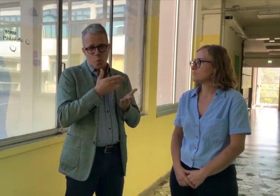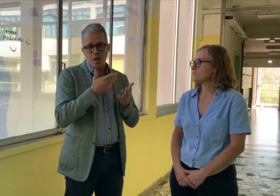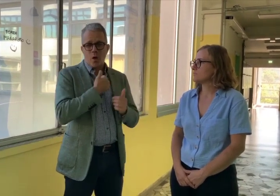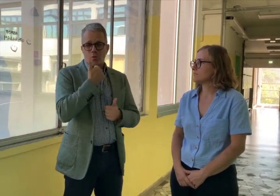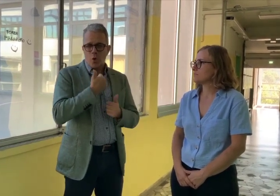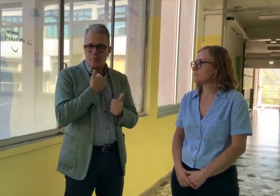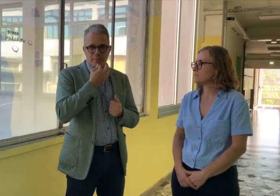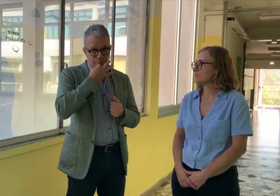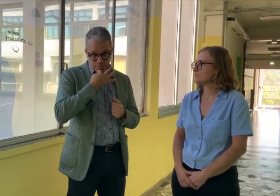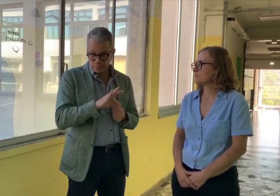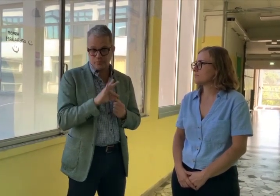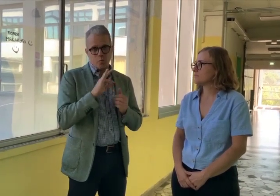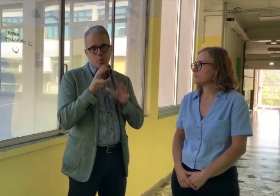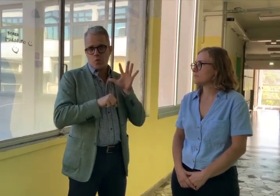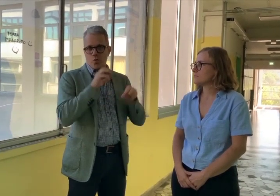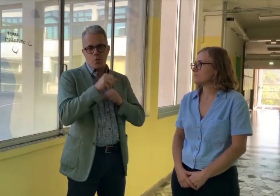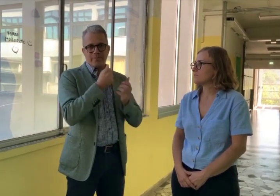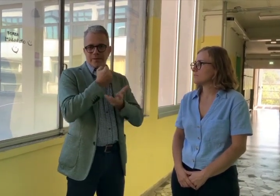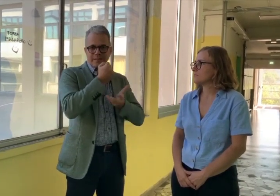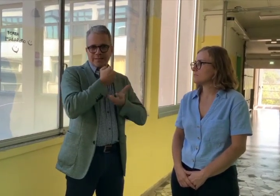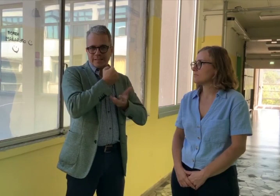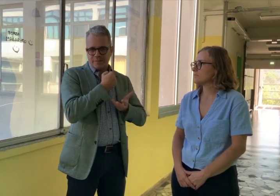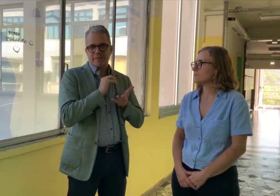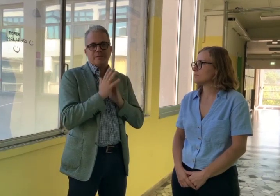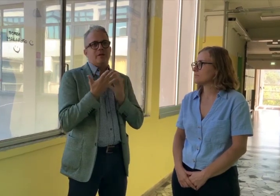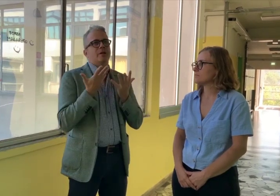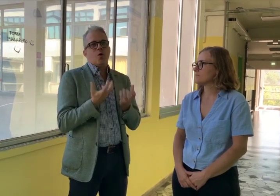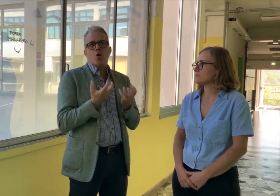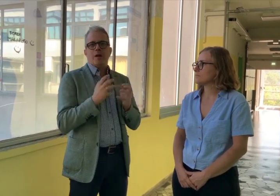di rendersi autonome ottenendo dei finanziamenti in modo da realizzare concretamente